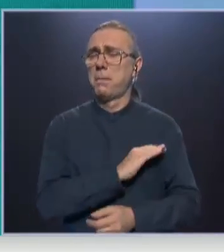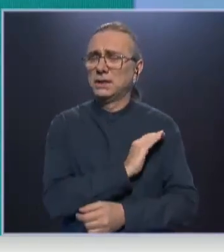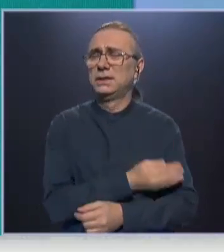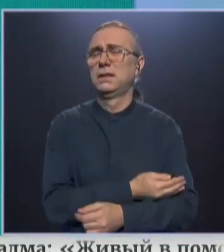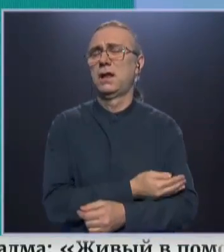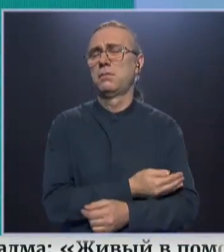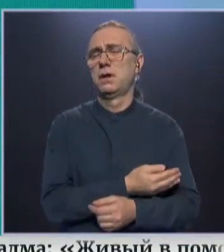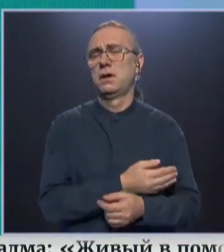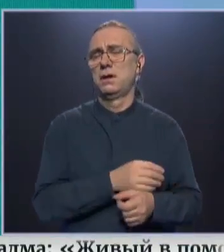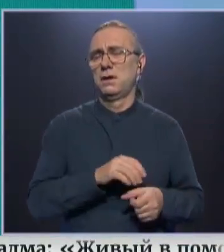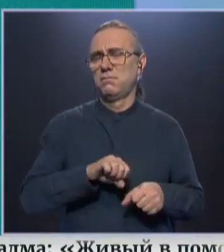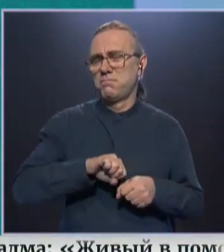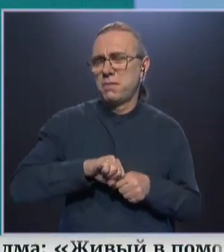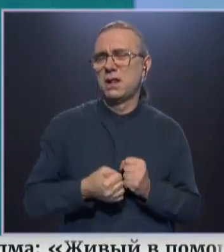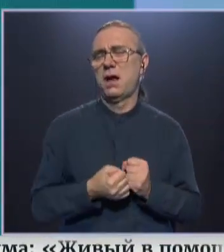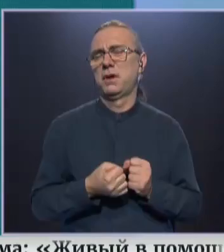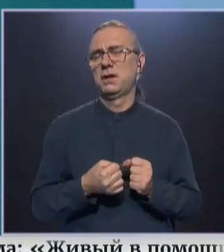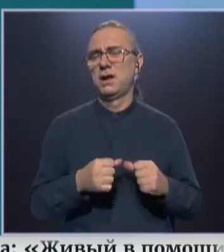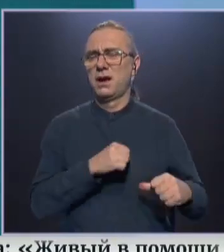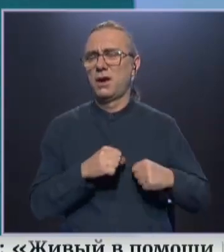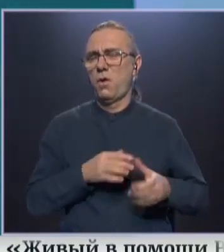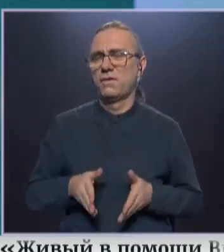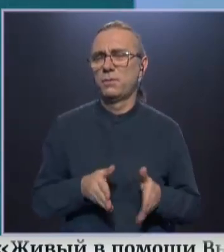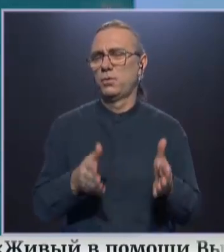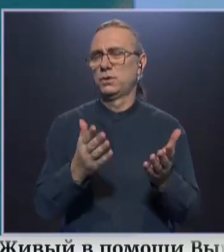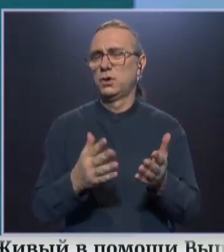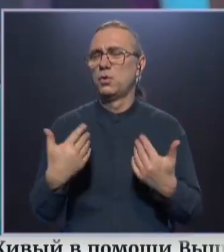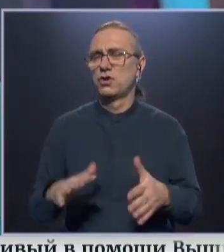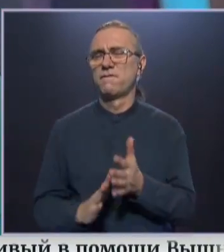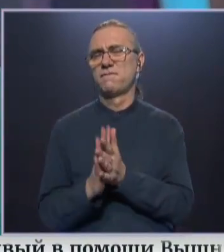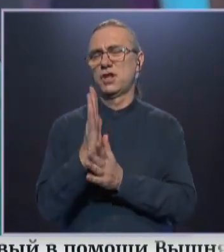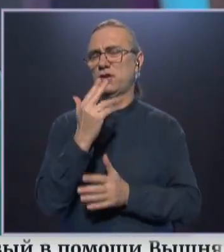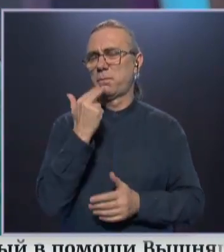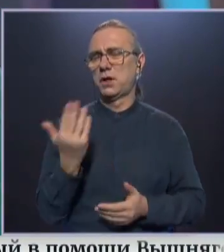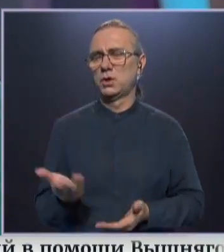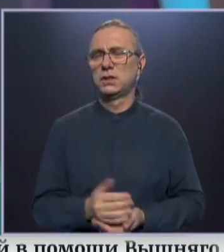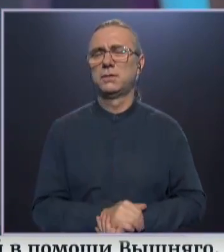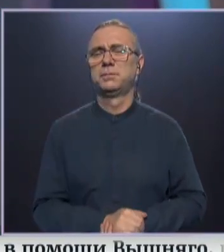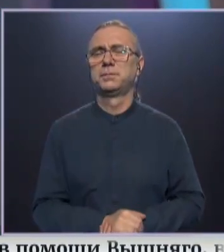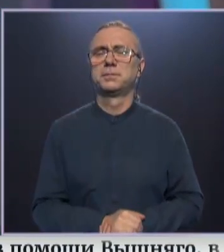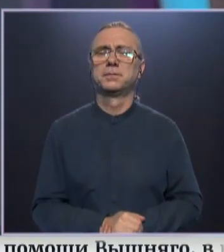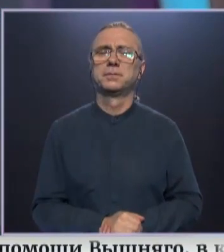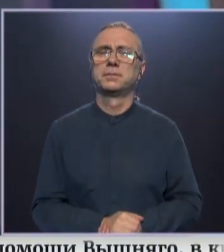греховный Вектор уже выработавшийся подростки У нас есть несколько